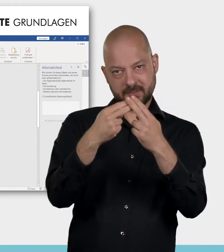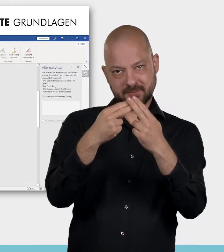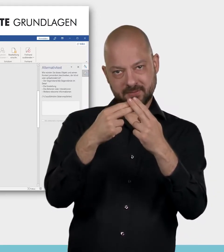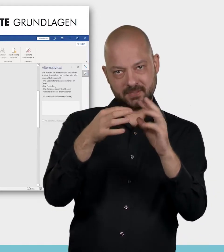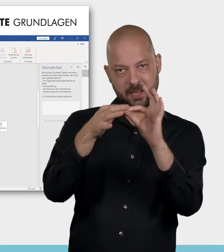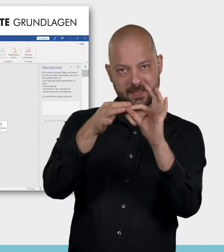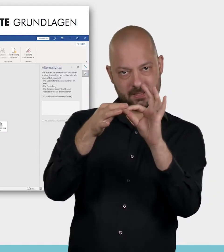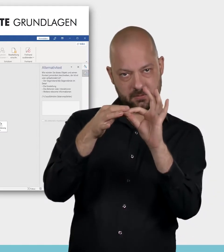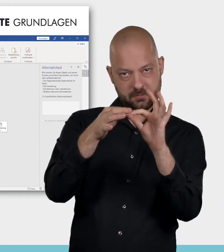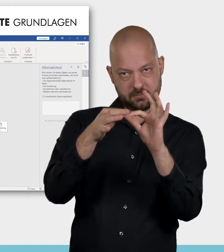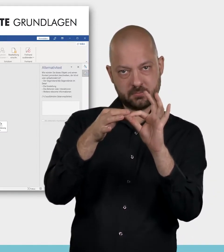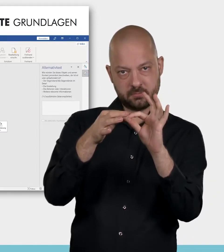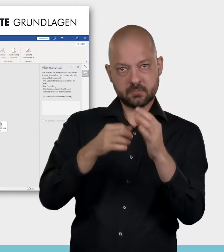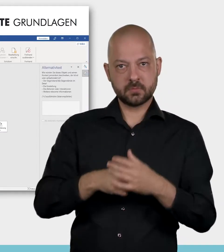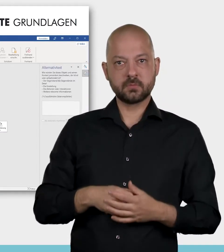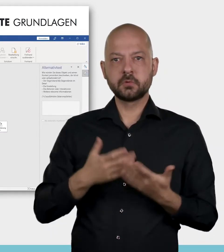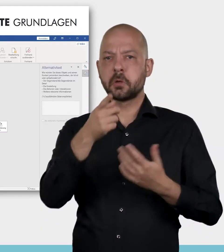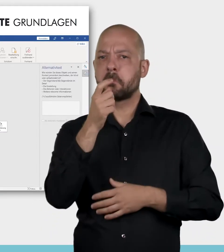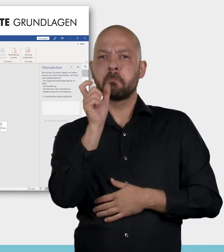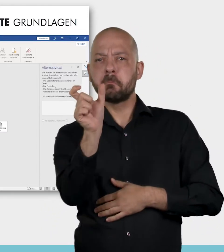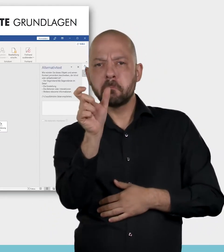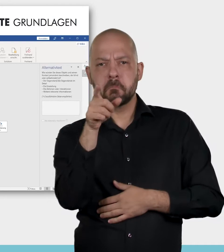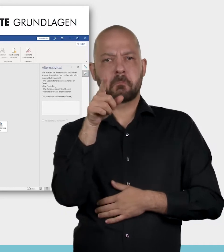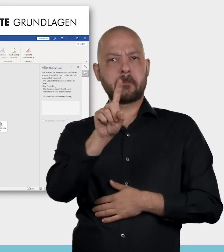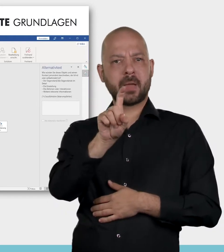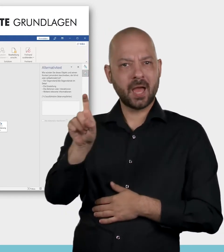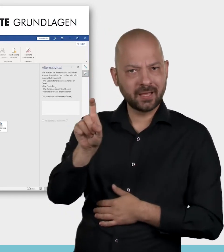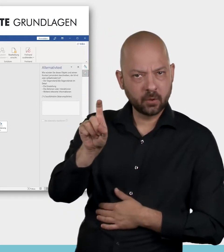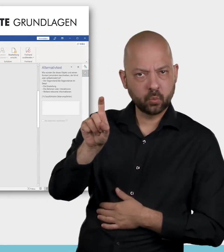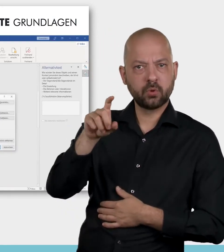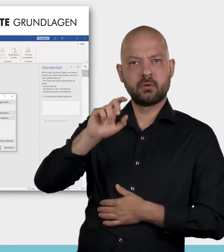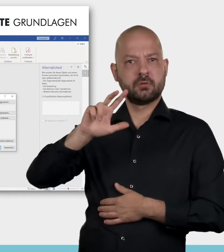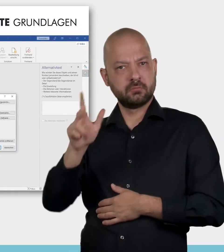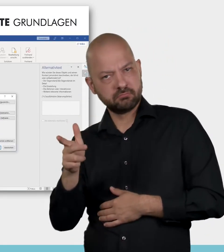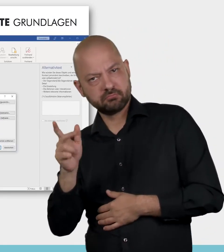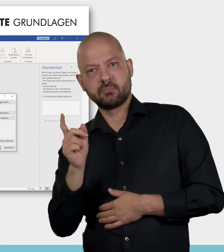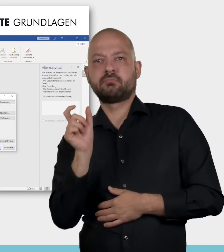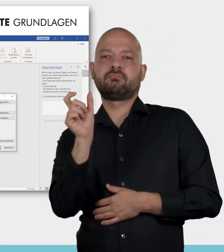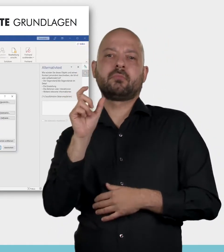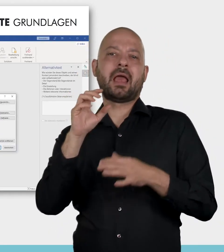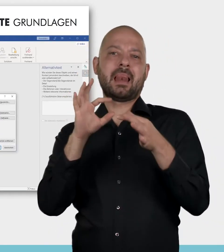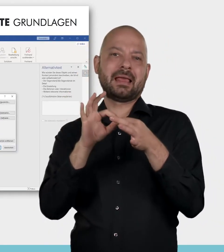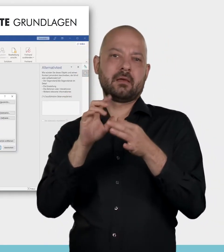Dazu markieren Sie den gewünschten Begriff und öffnen mit Rechtsklick im Kontextmenü den Menüpunkt „Link“.